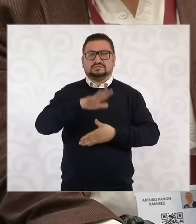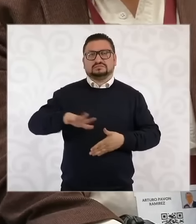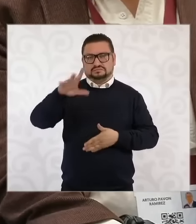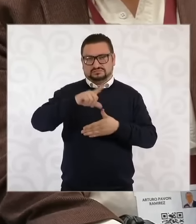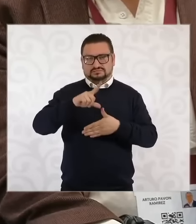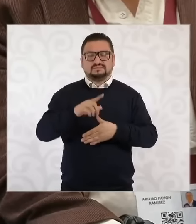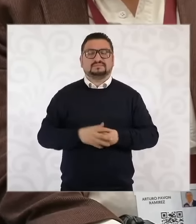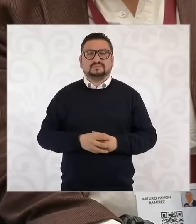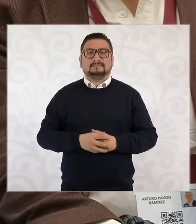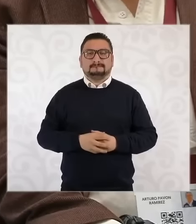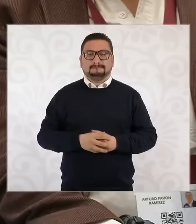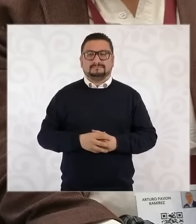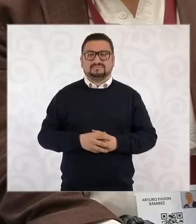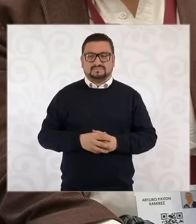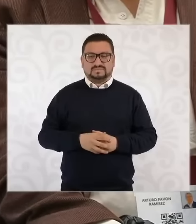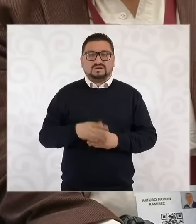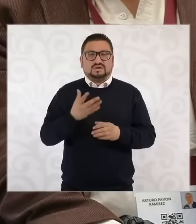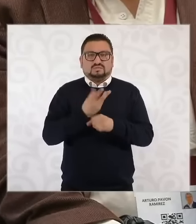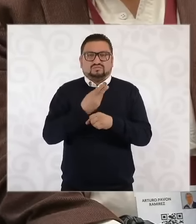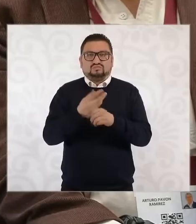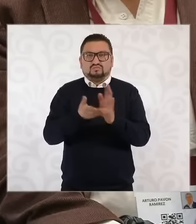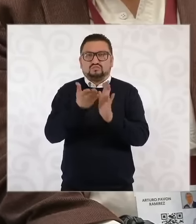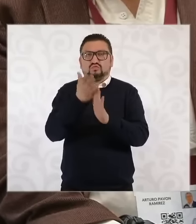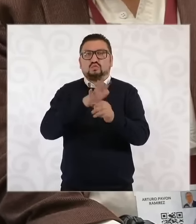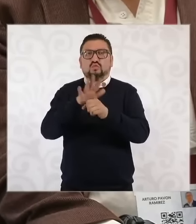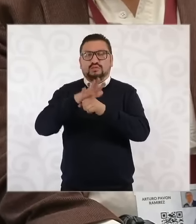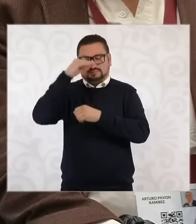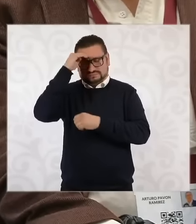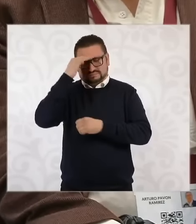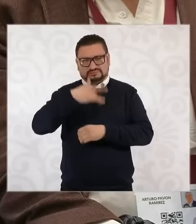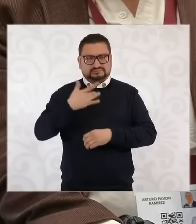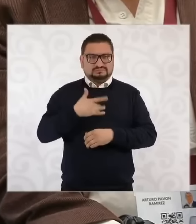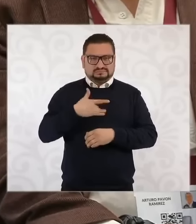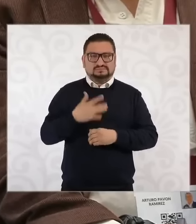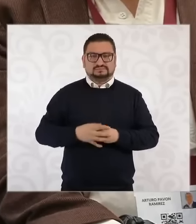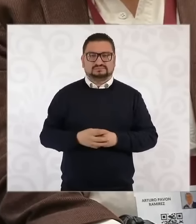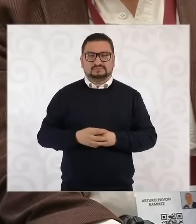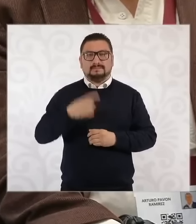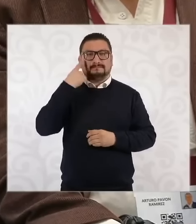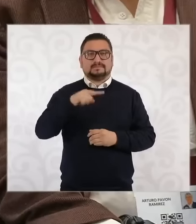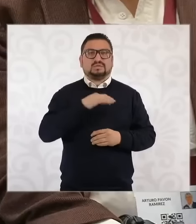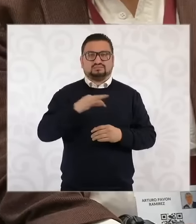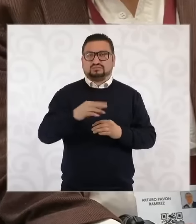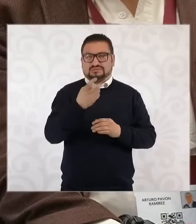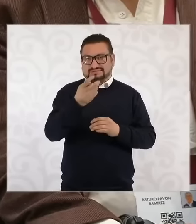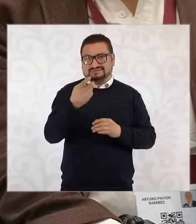pastor y este qué infraestructura adicional se está contemplando eh para así como terminal de